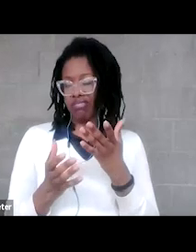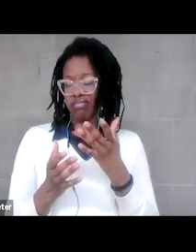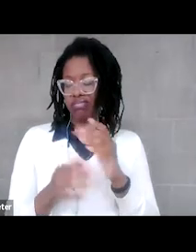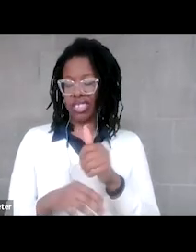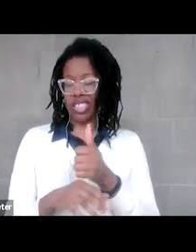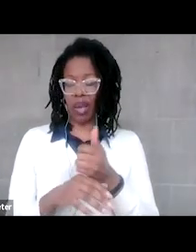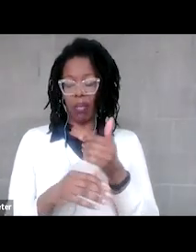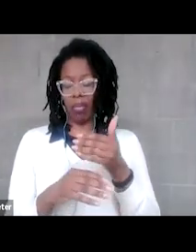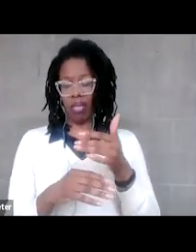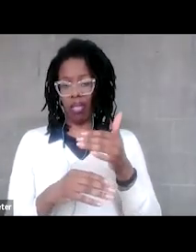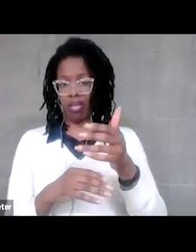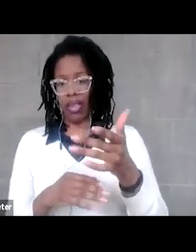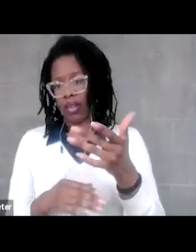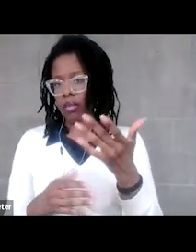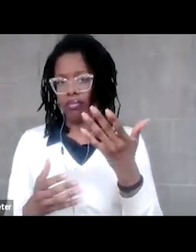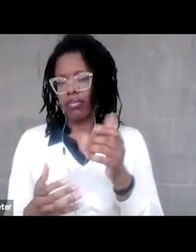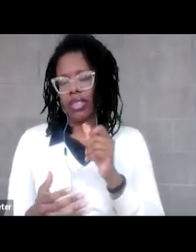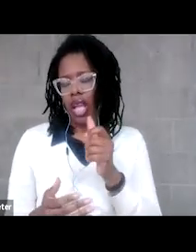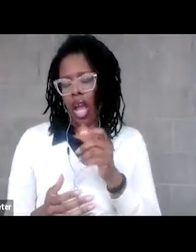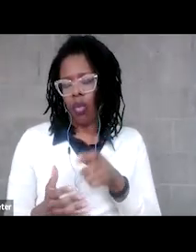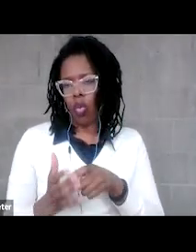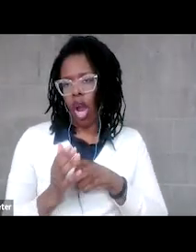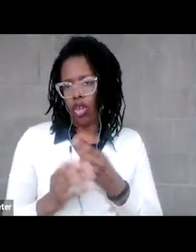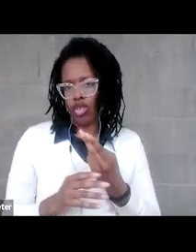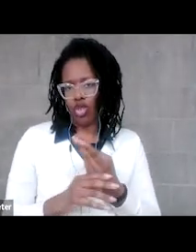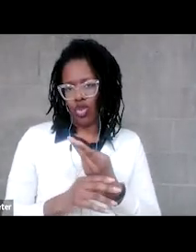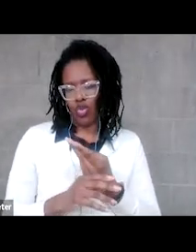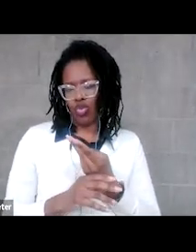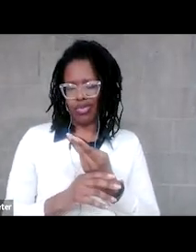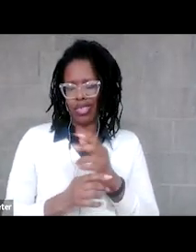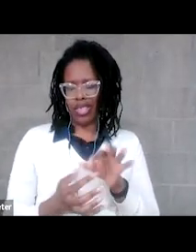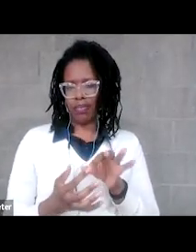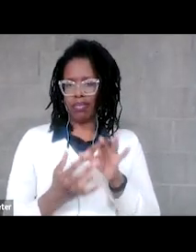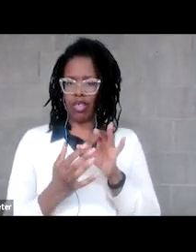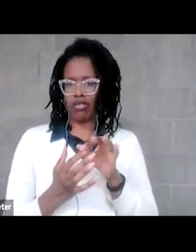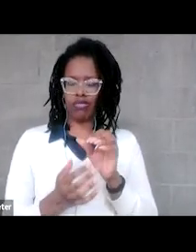Como dije, no es un requisito para usar SOAR, pero definitivamente es un componente útil.